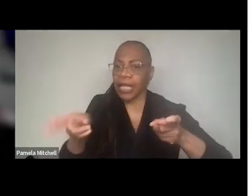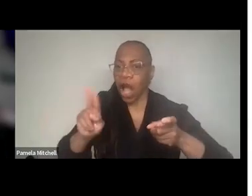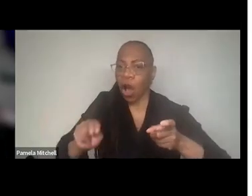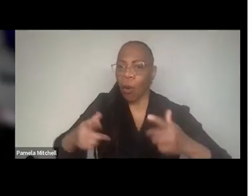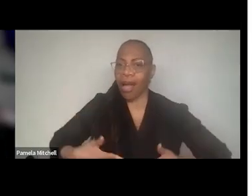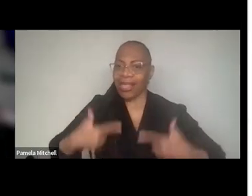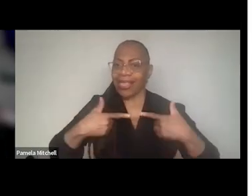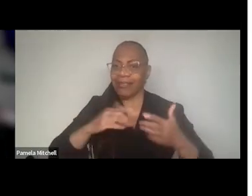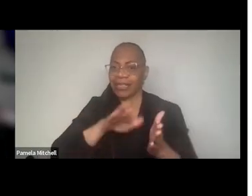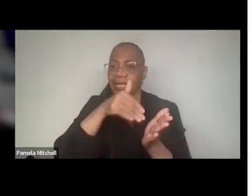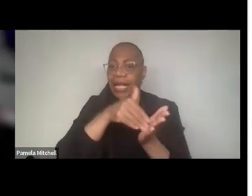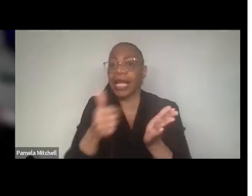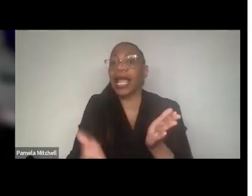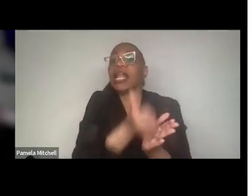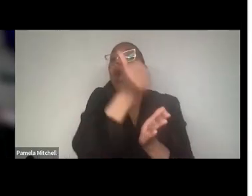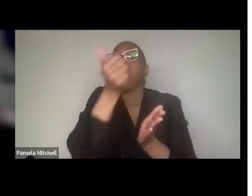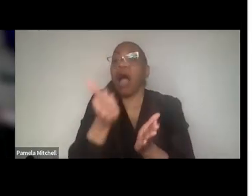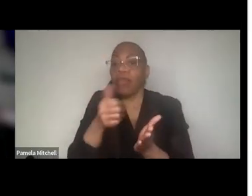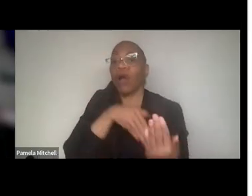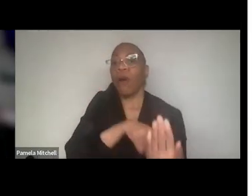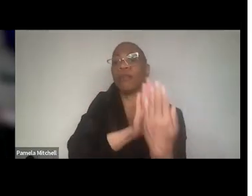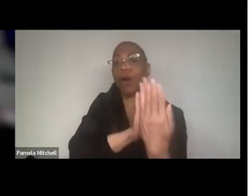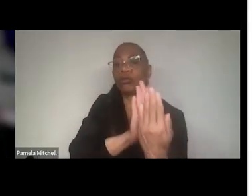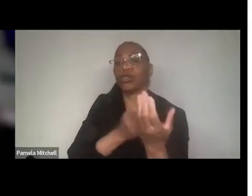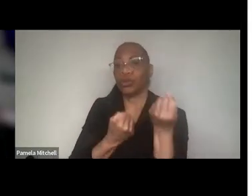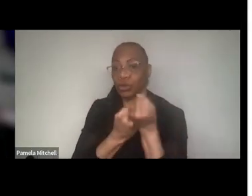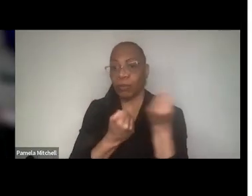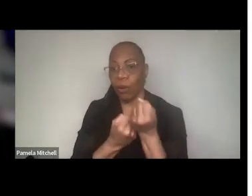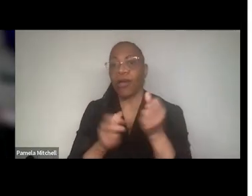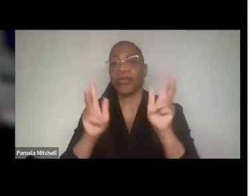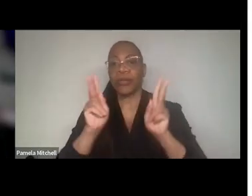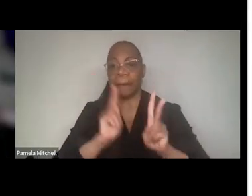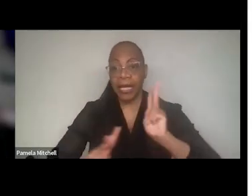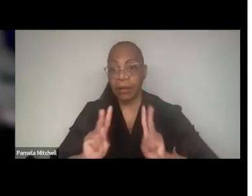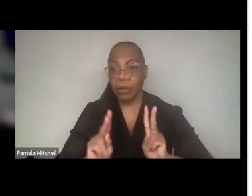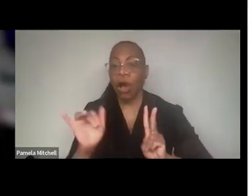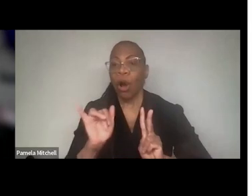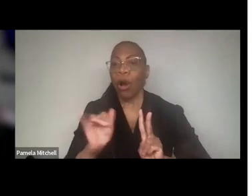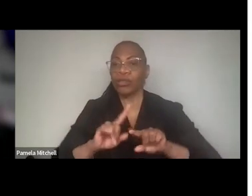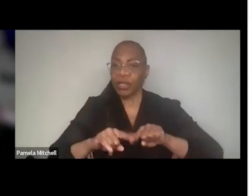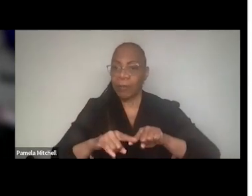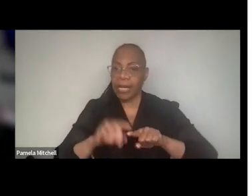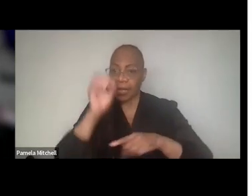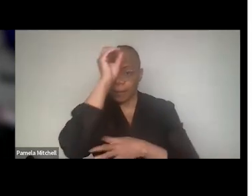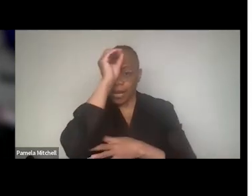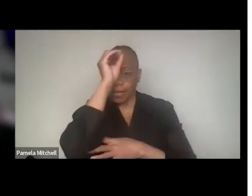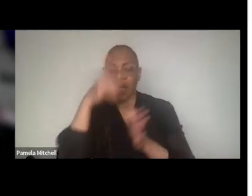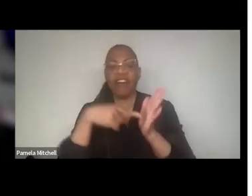sobre todas las formas en que apoyas al individuo?" Y luego, aprovechamos esas opiniones. Como mencioné, mamá, papá, miembros de la familia,